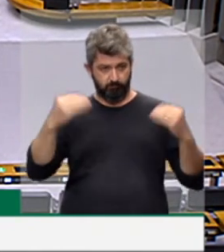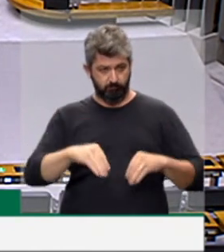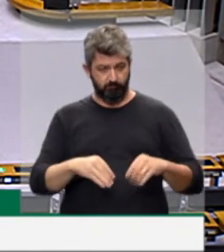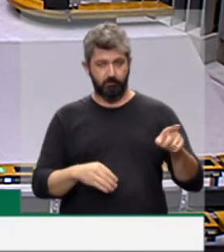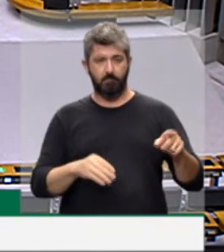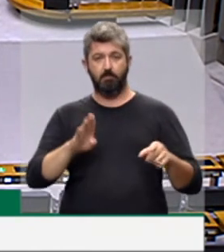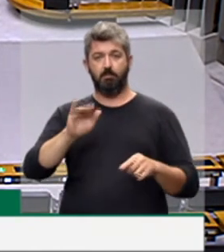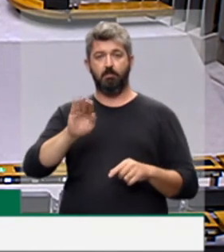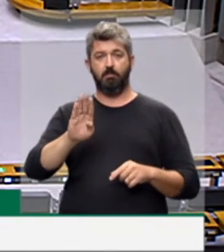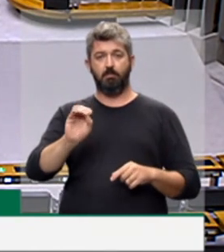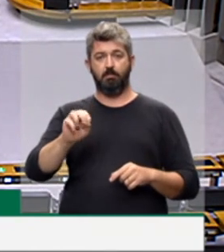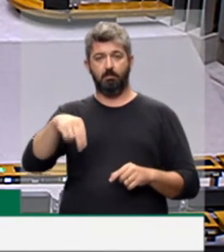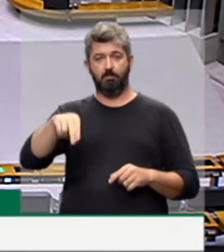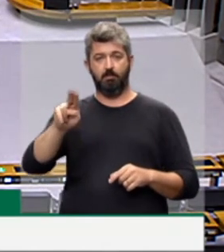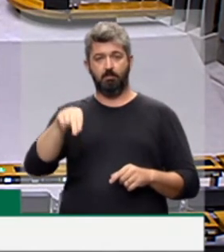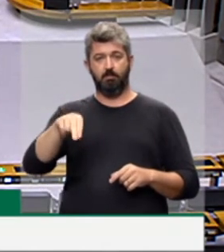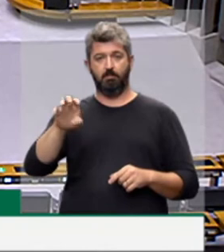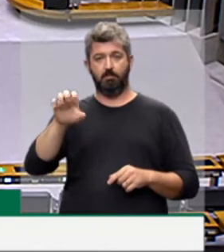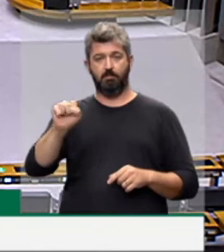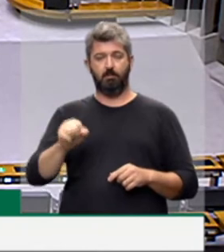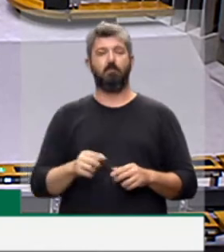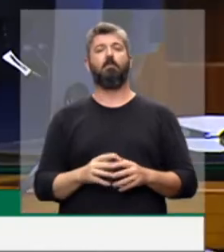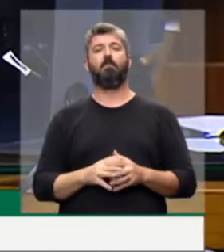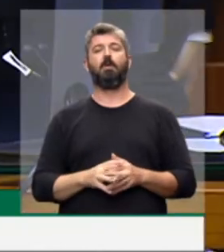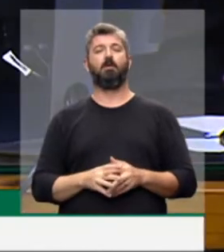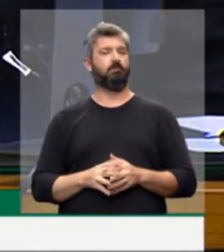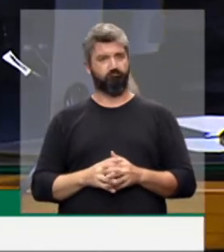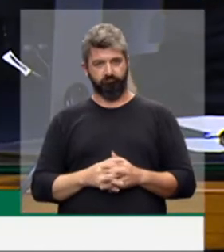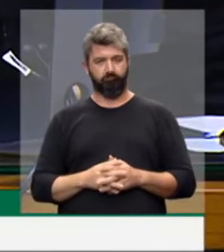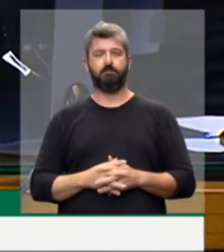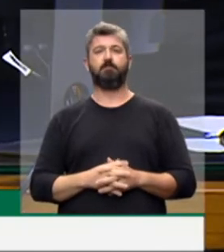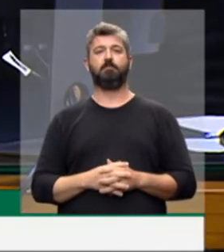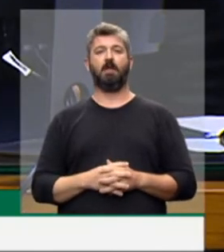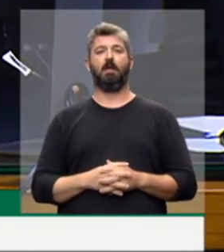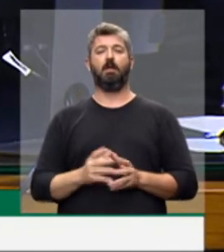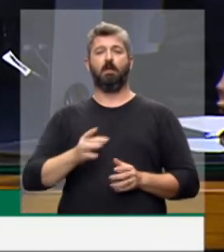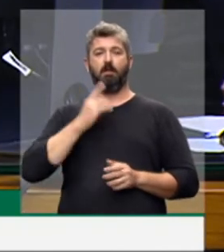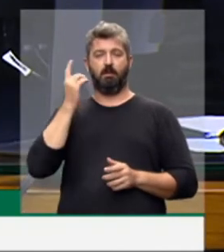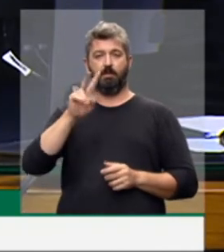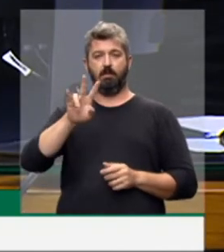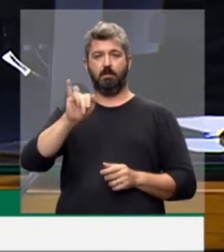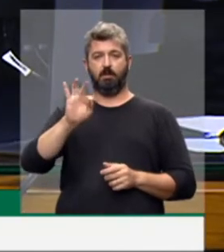. -- [PRESIDENTE]: AGRADEÇO DEPUTADO, PARA ENCAMINHAR DEPUTADO KIM, DEPUTADO KIM ABRE MÃ O,